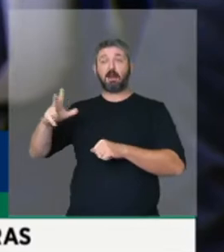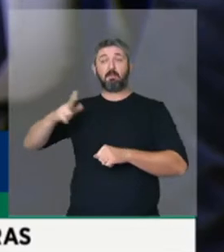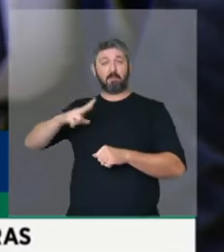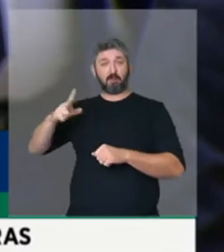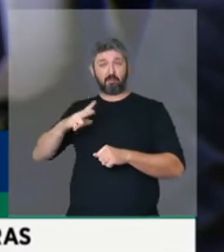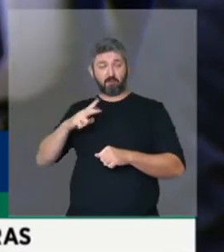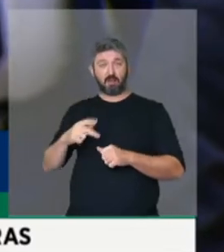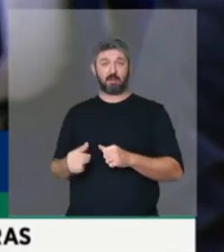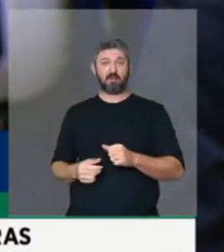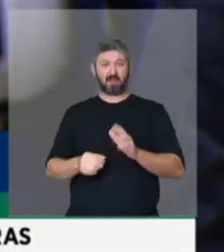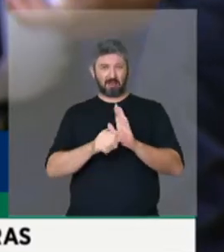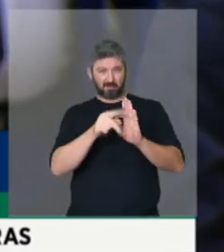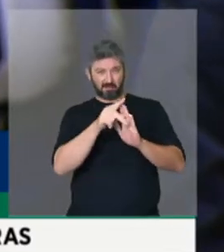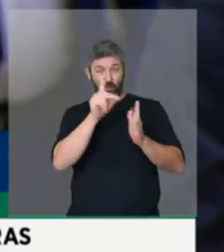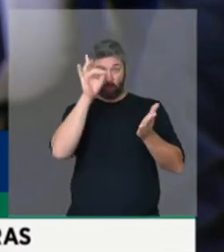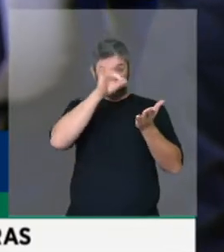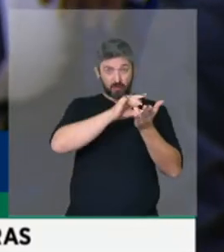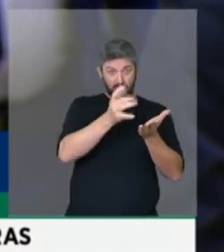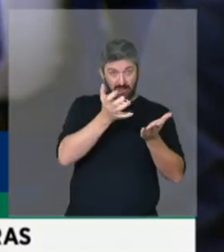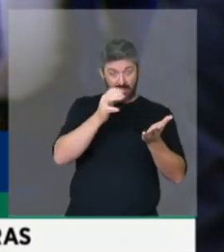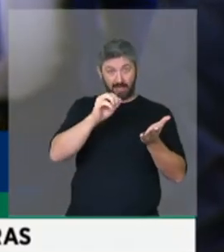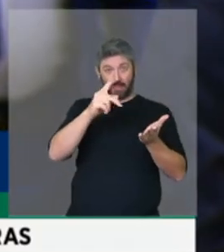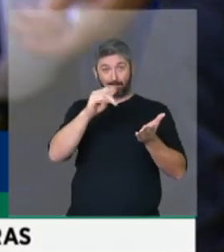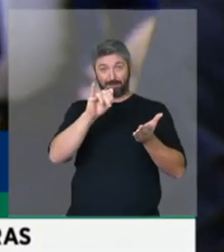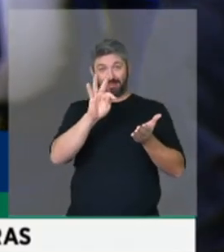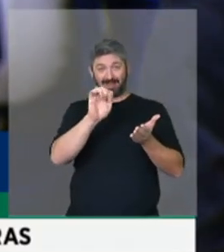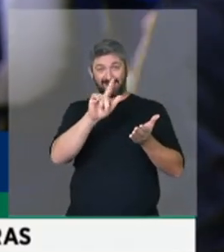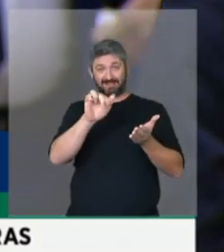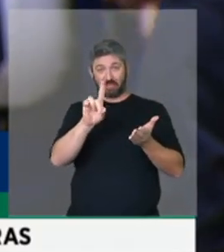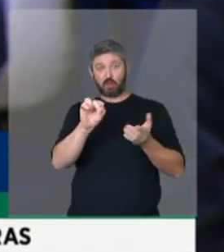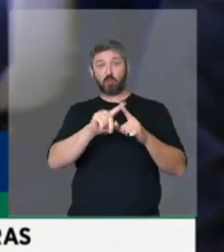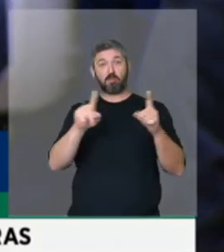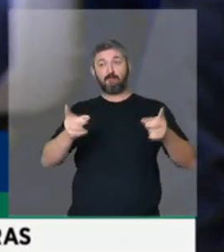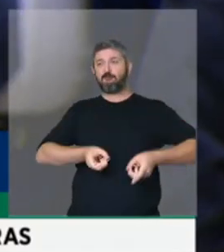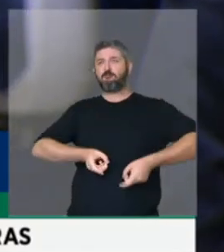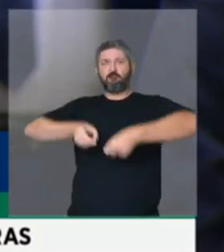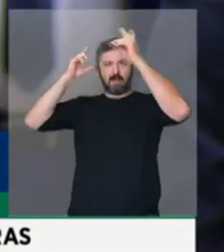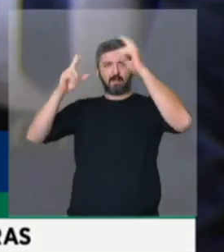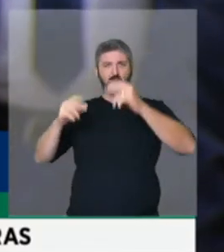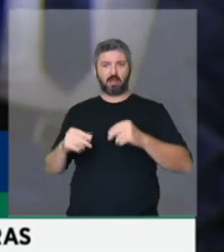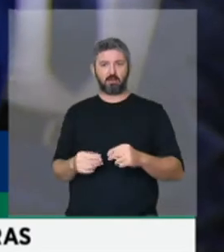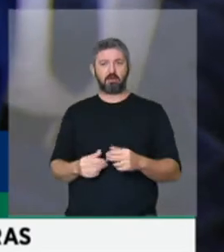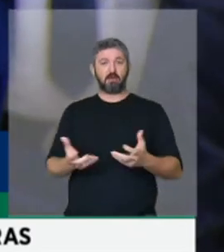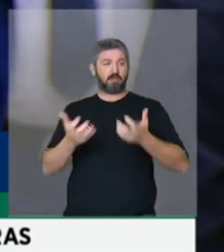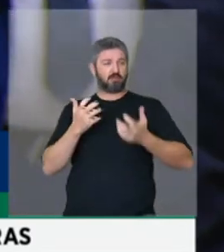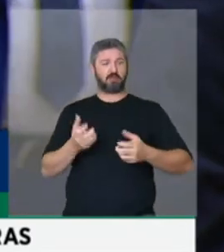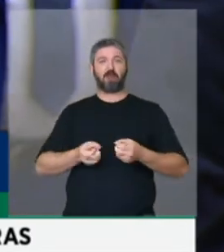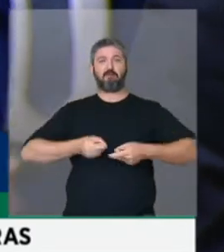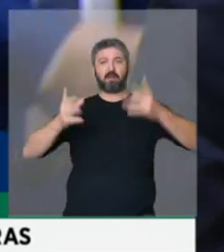PARA PARAR DE TER ESTATAIS NESSE BRASIL. E ASSIM, COMO TAMBÉM DEFENDEMOS QUE A ELETROBRAS SEJA NÃO SÓ